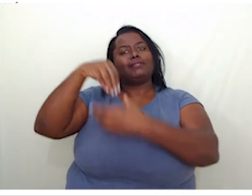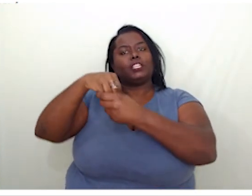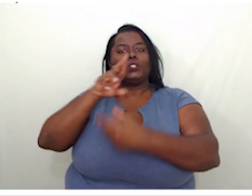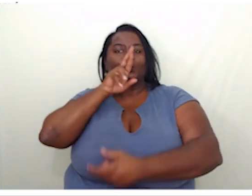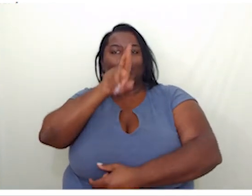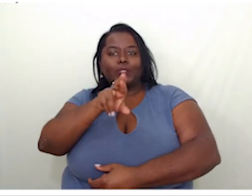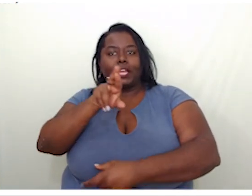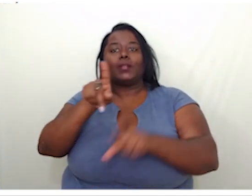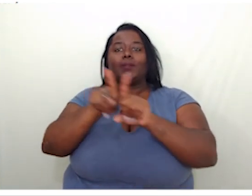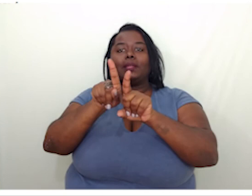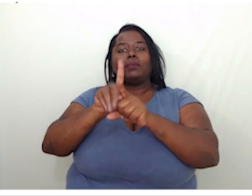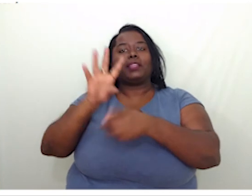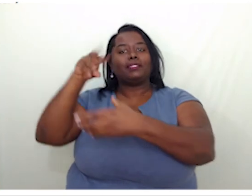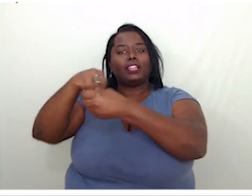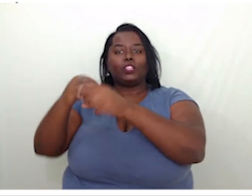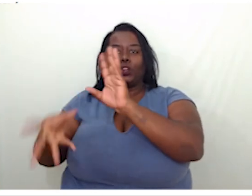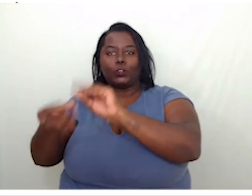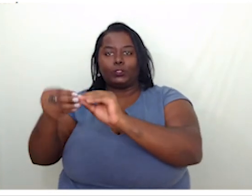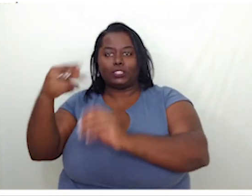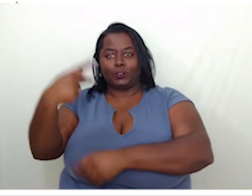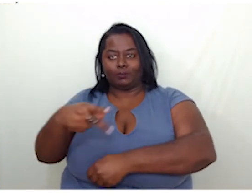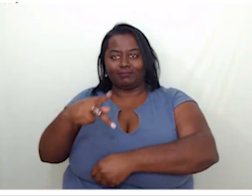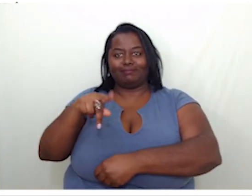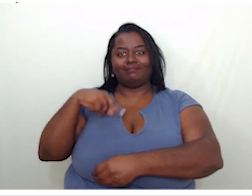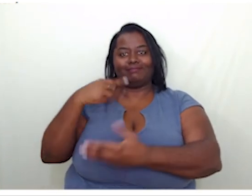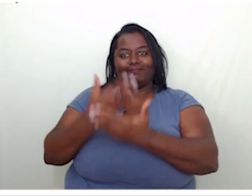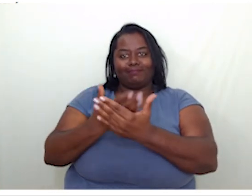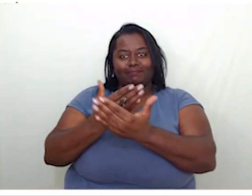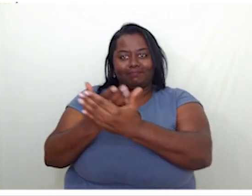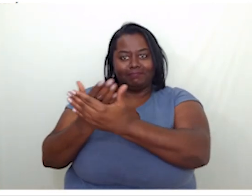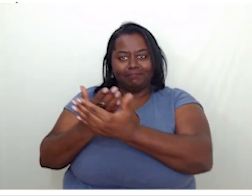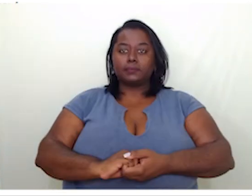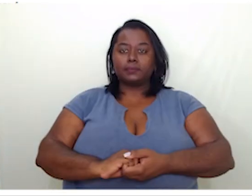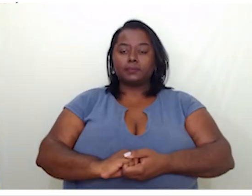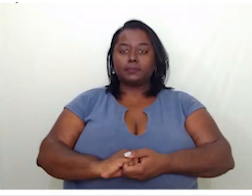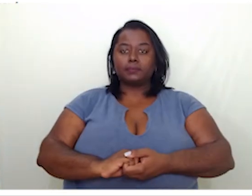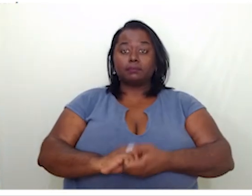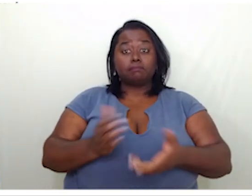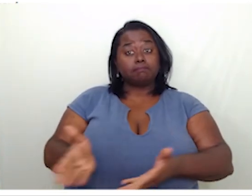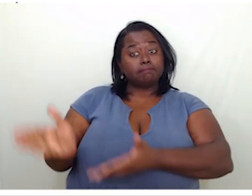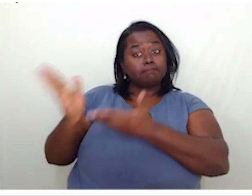si te interesa, puedes encontrar más informaciones aquí.